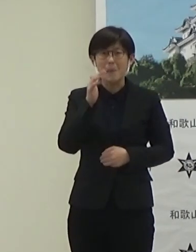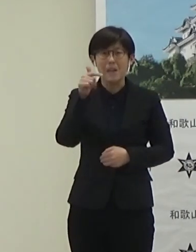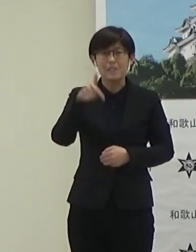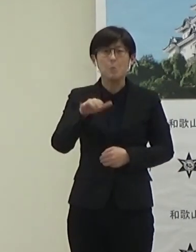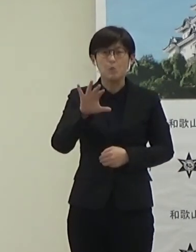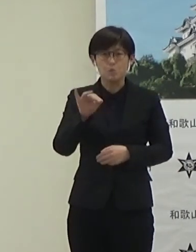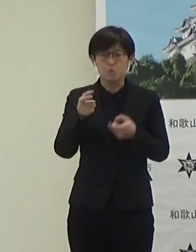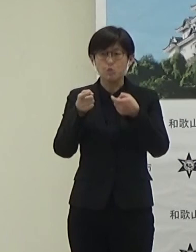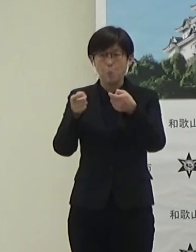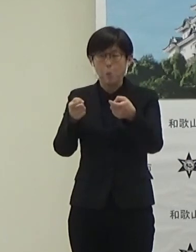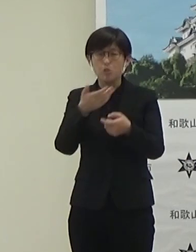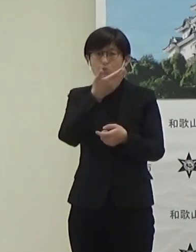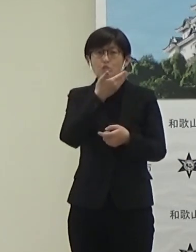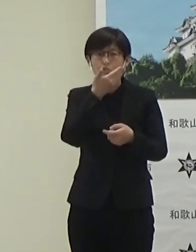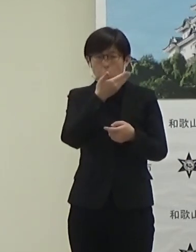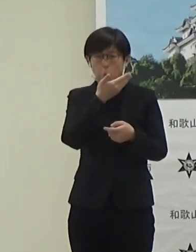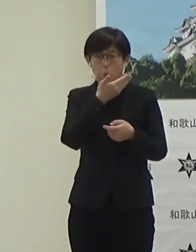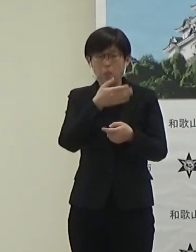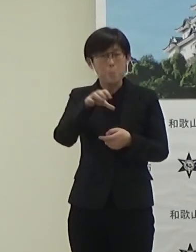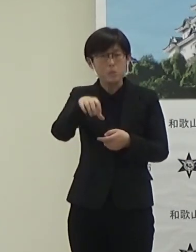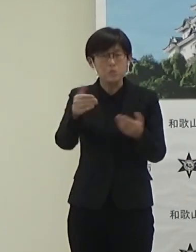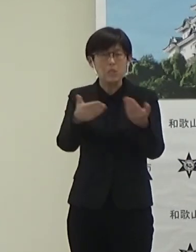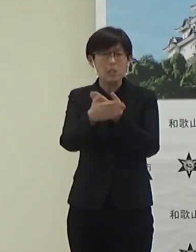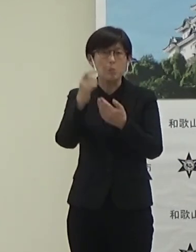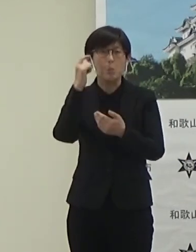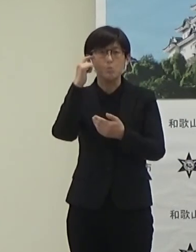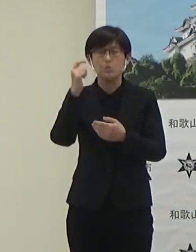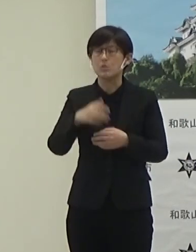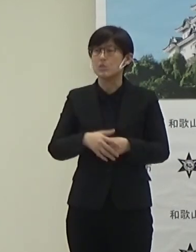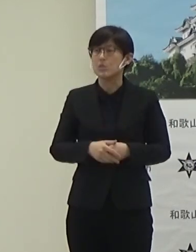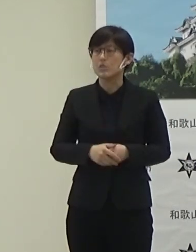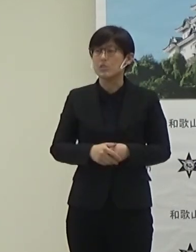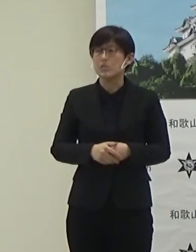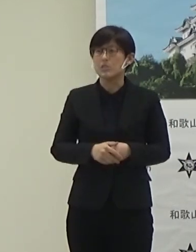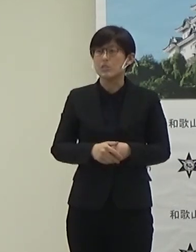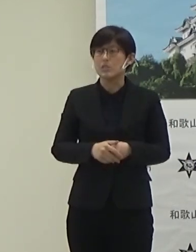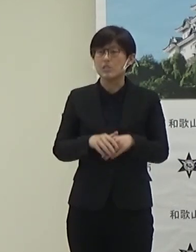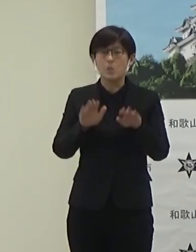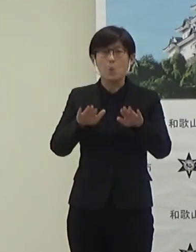で今回のこの新しい認定というのは